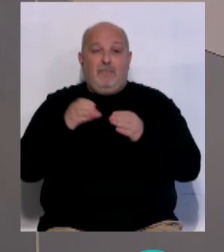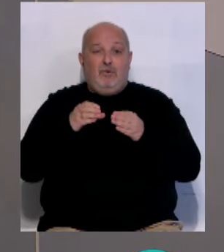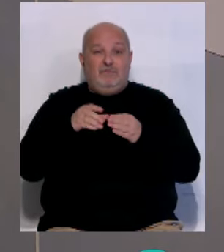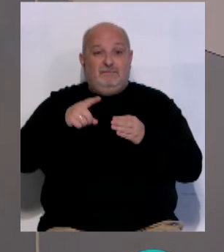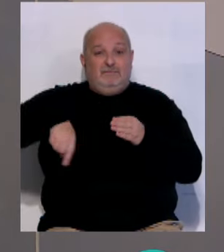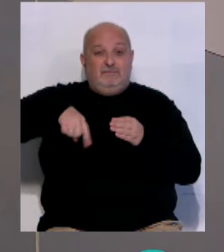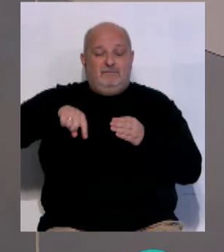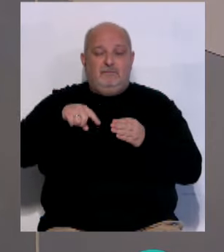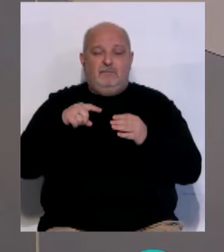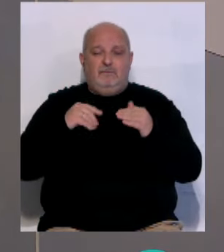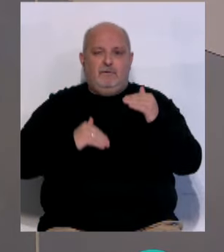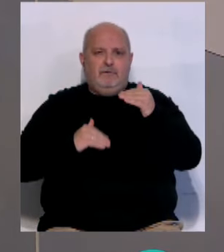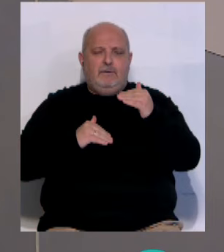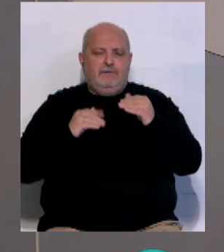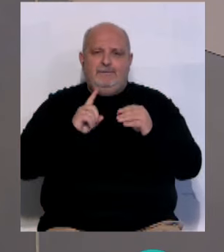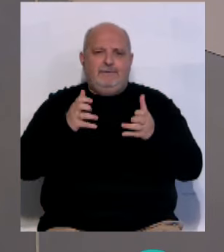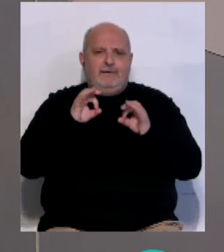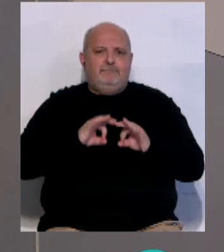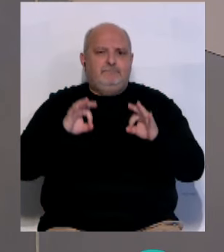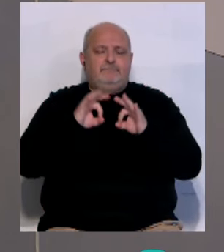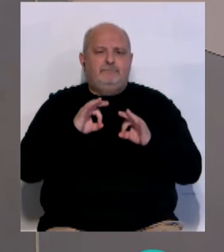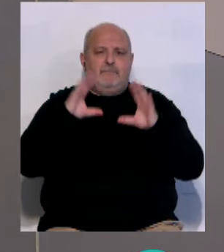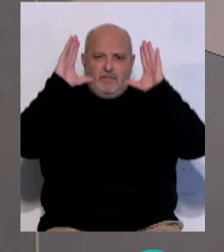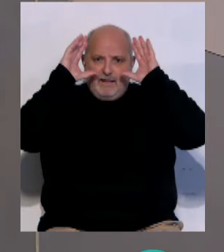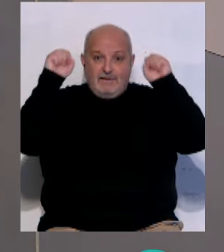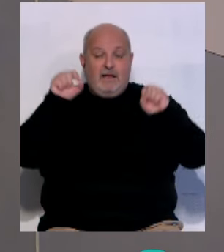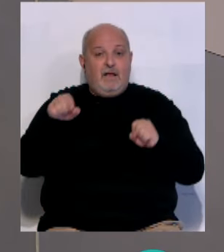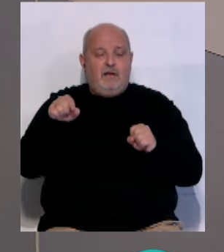que venían por detrás no terminaban de ganar lo hizo el Celta en la última jornada de la primera